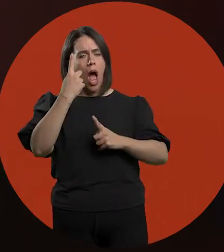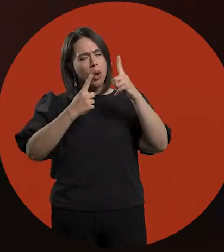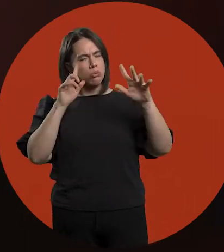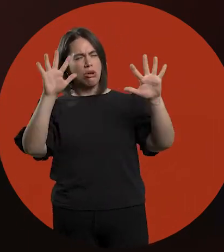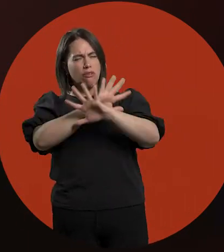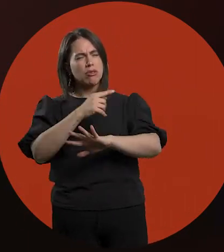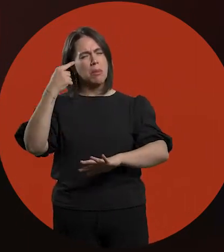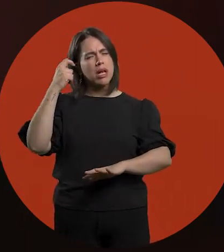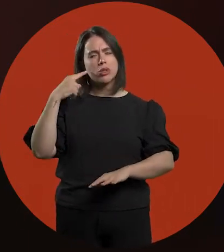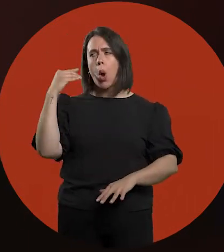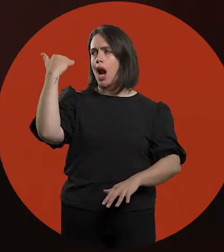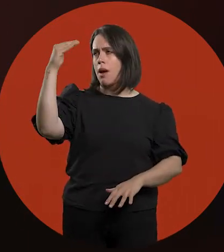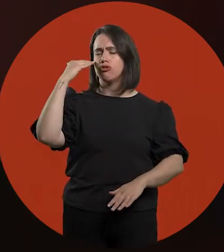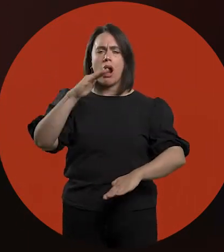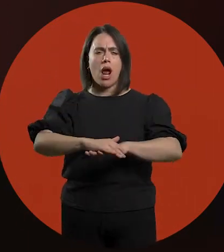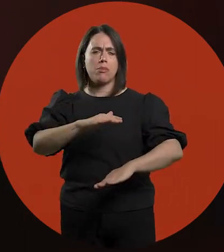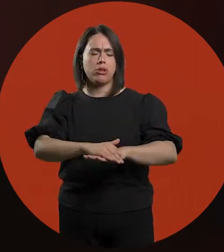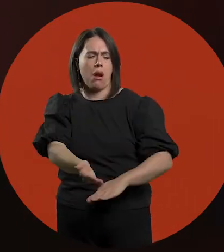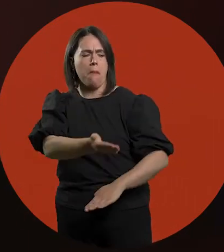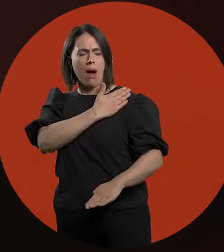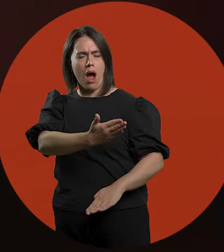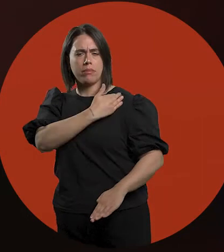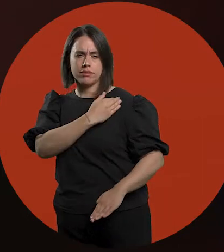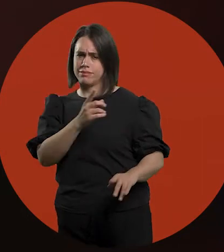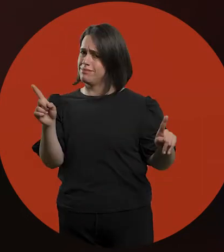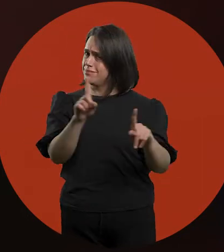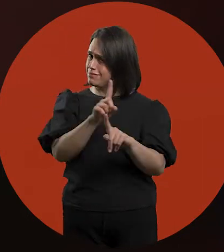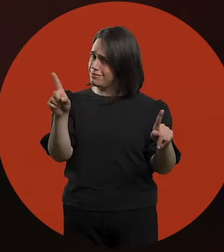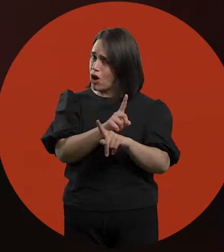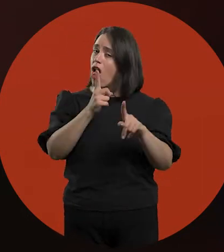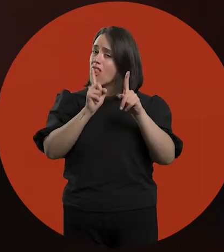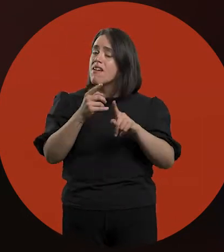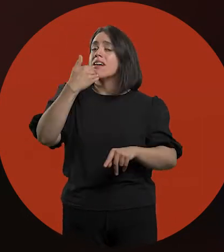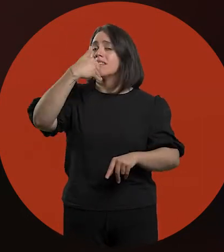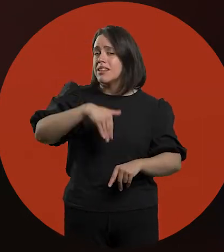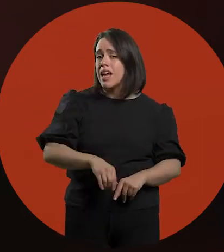tomar toda la carga y ponértela en los hombros. Y no, también es asimilar que necesitás ayuda.